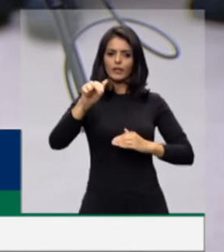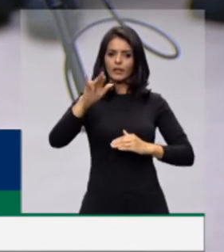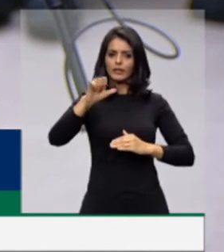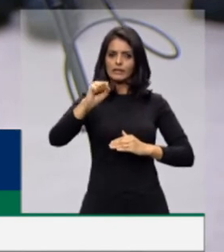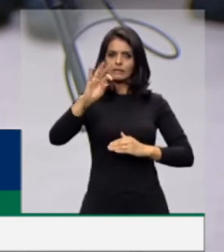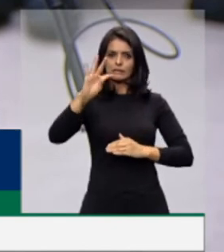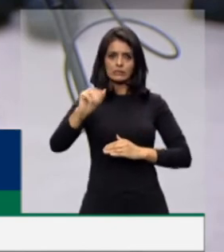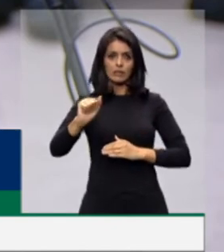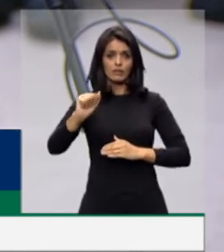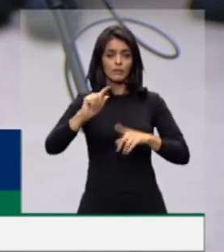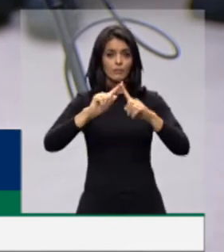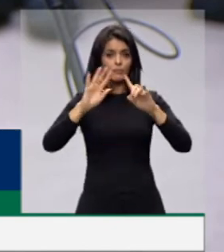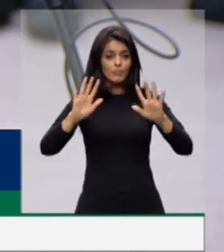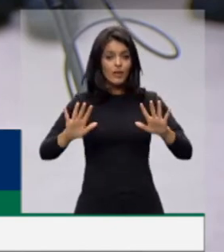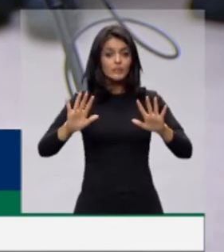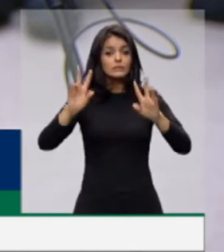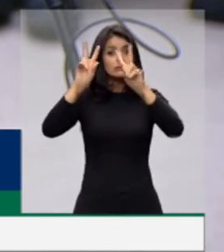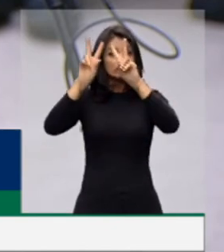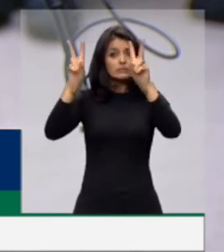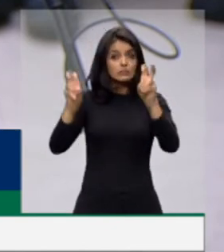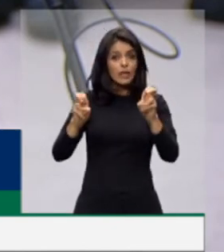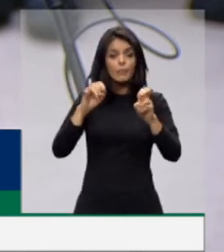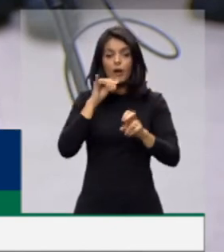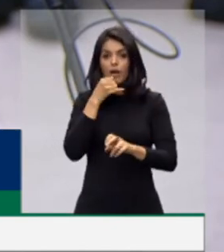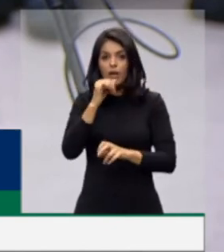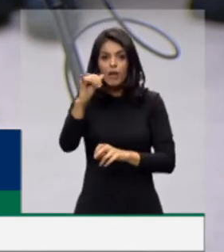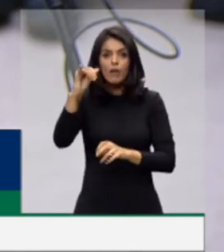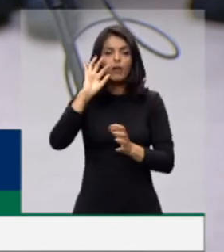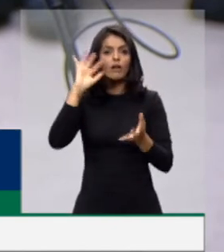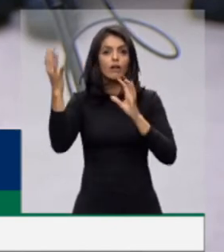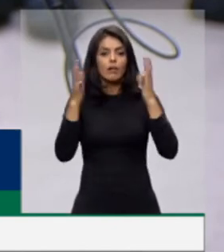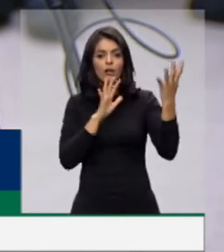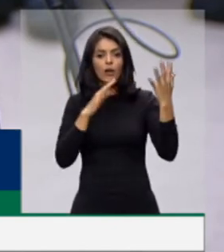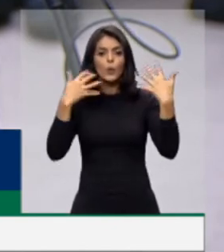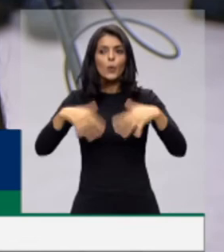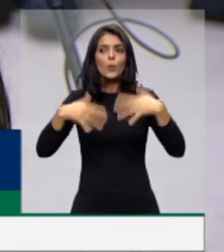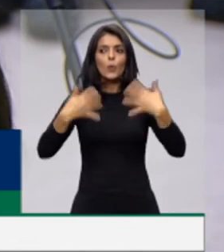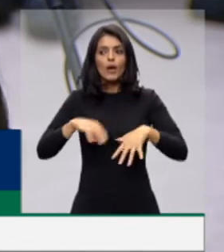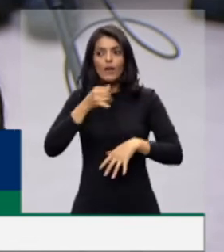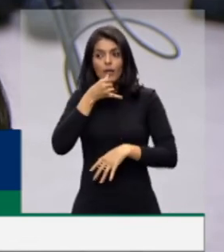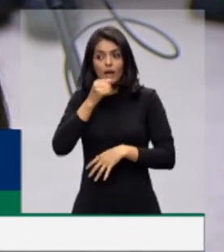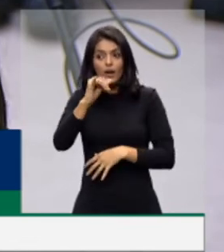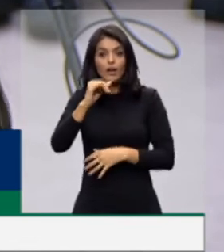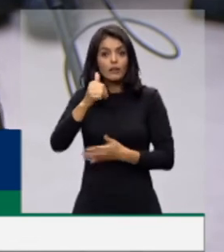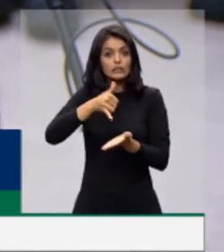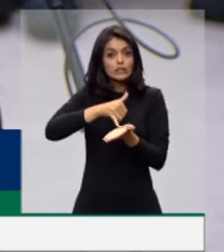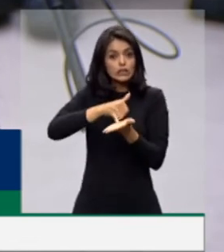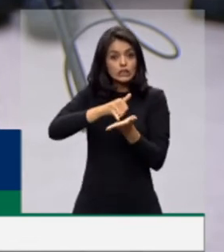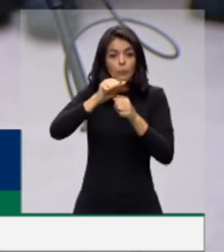CLIMÁTICA, E NEGACIONISTA, TERRAPPLANISTASS QUE LAMENTAVELMENTE, TEM ALGUMA INCIDÊNCIA, INFELIZMENTE SÃO MINORIAS, MAS NÃO É NENHUMA NOVIDADE, NÓS TEMOS UM TEMA